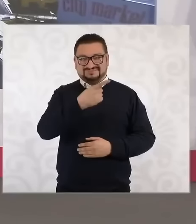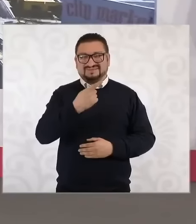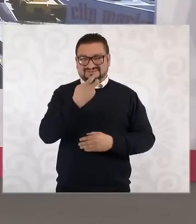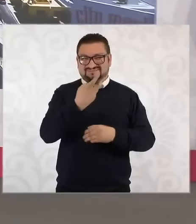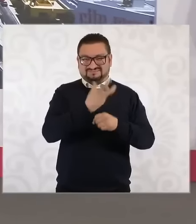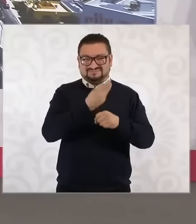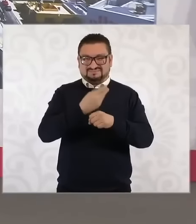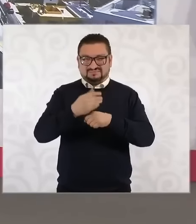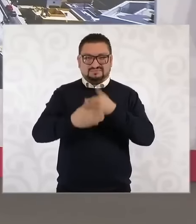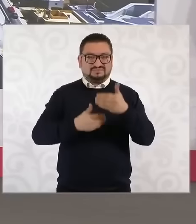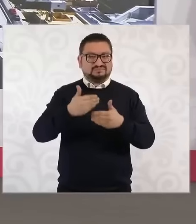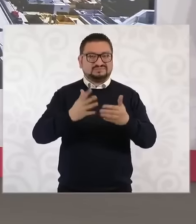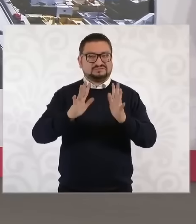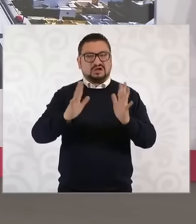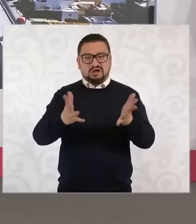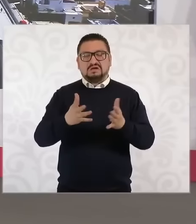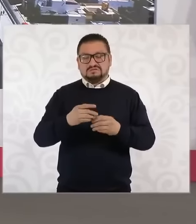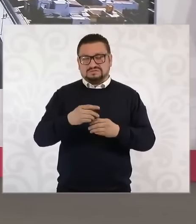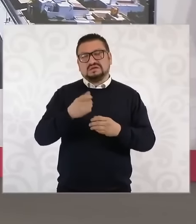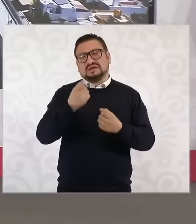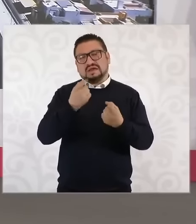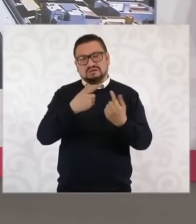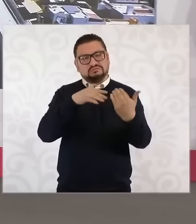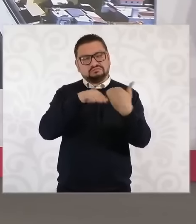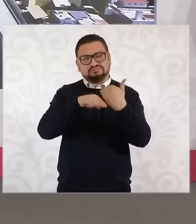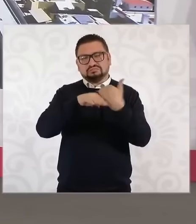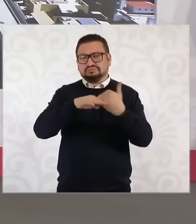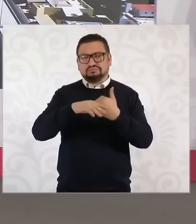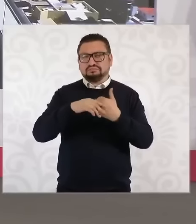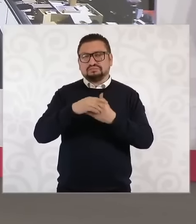está muy avanzado y las afectaciones por la construcción casi no se sienten porque